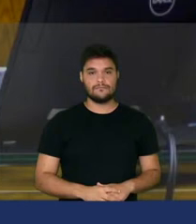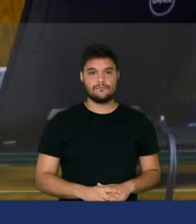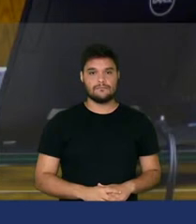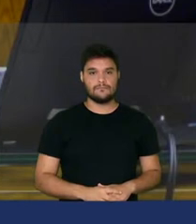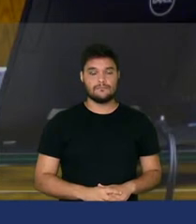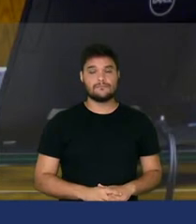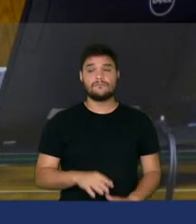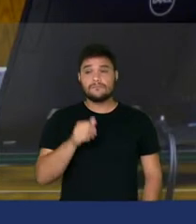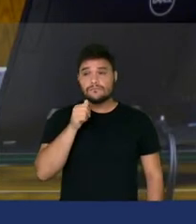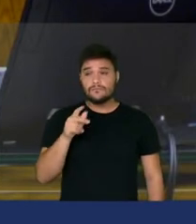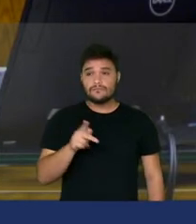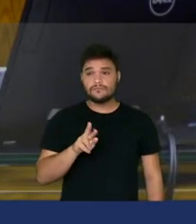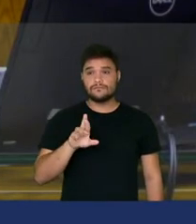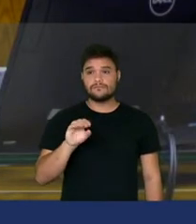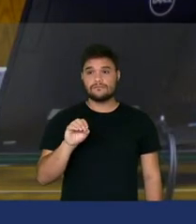OBRIGADO, COM A FALA, DEPUTADA